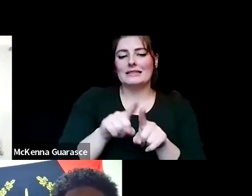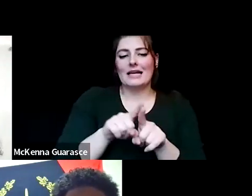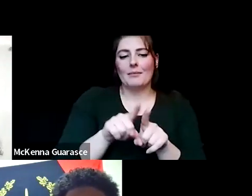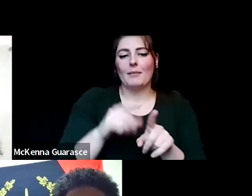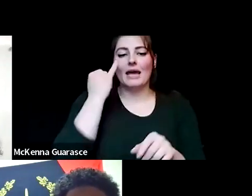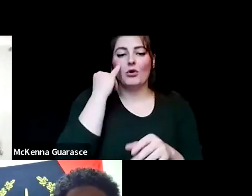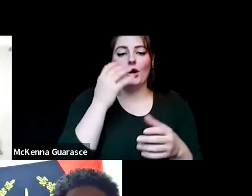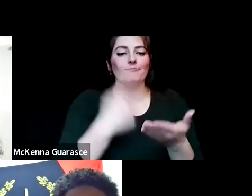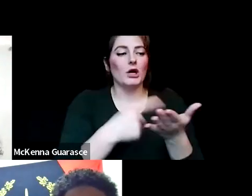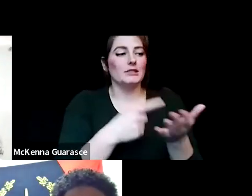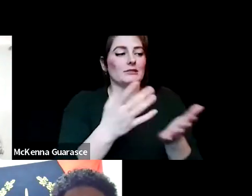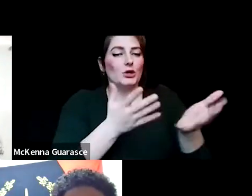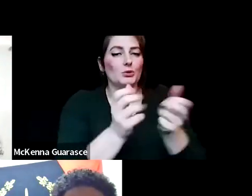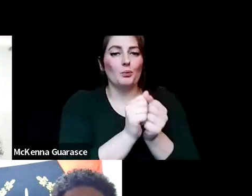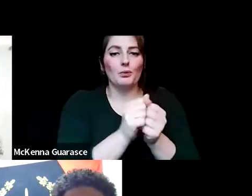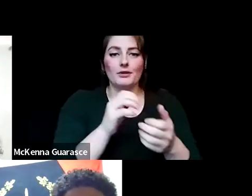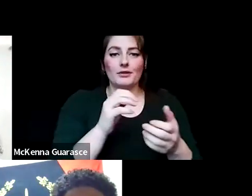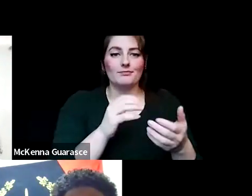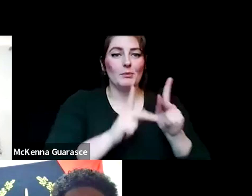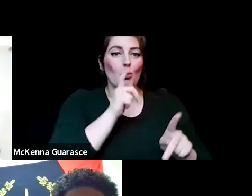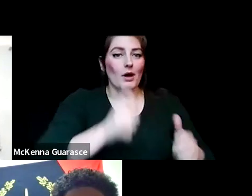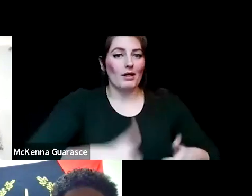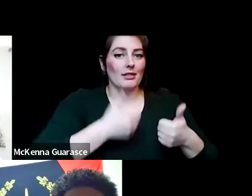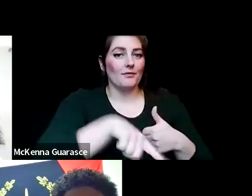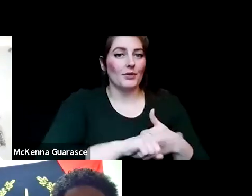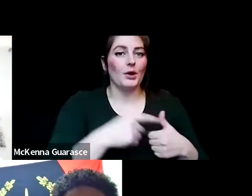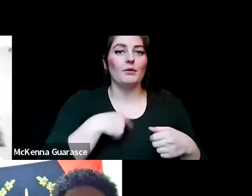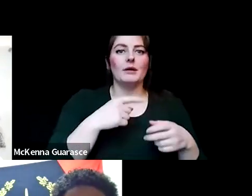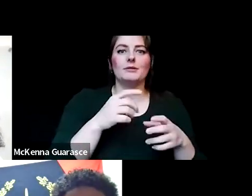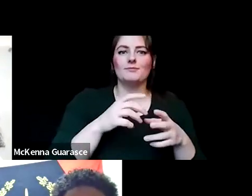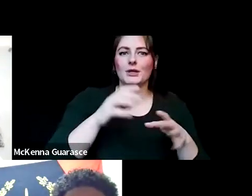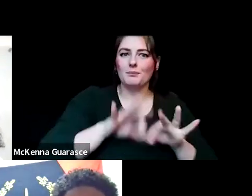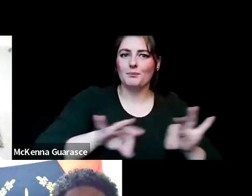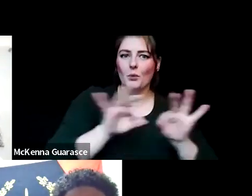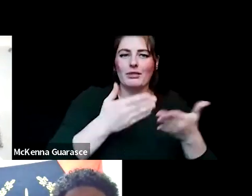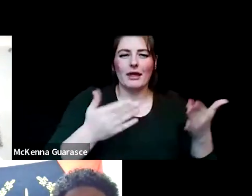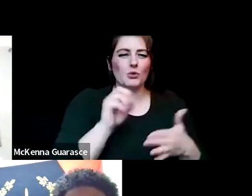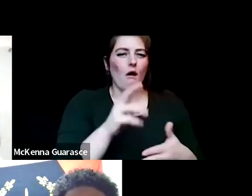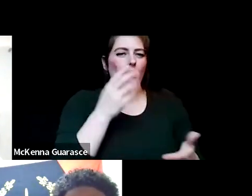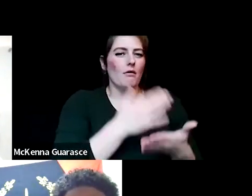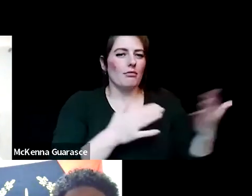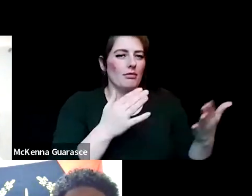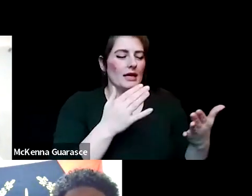y si dicen ciertas cosas o hay algo clave que resalten, entonces pueden